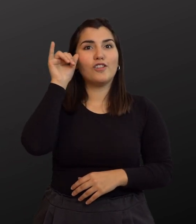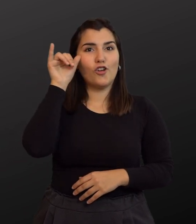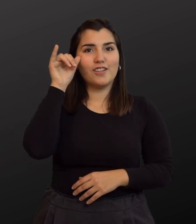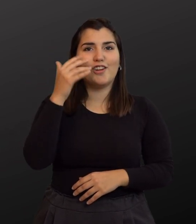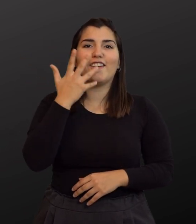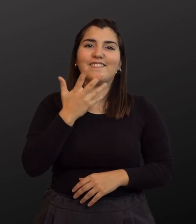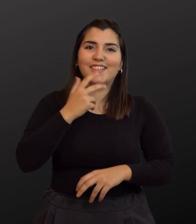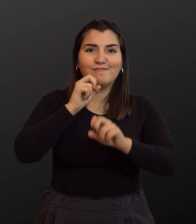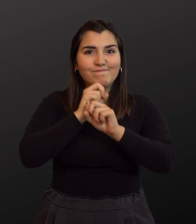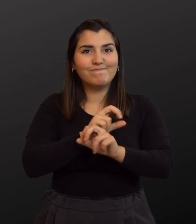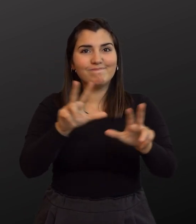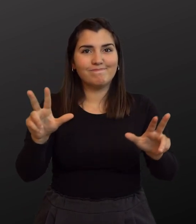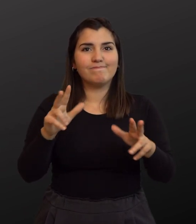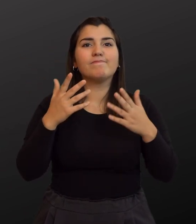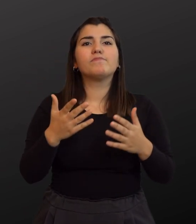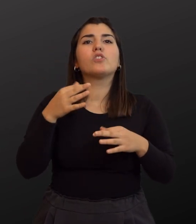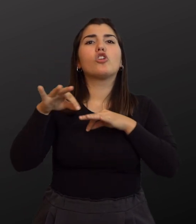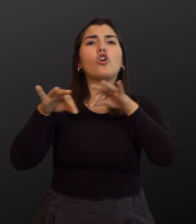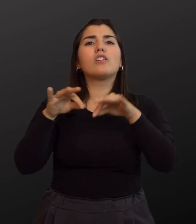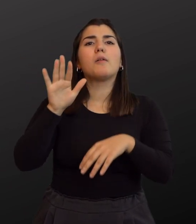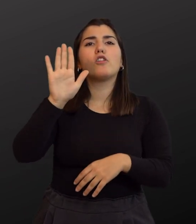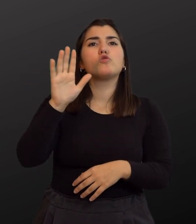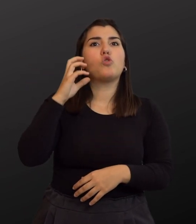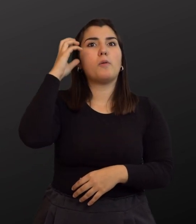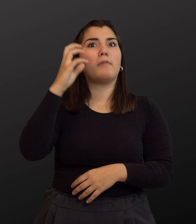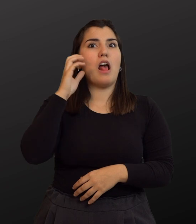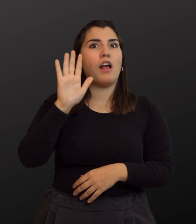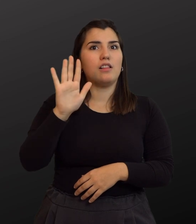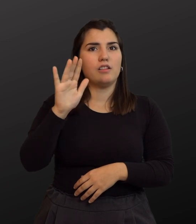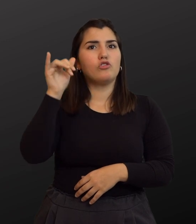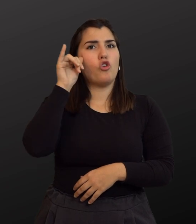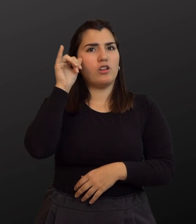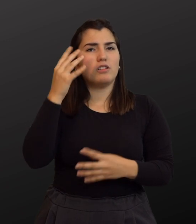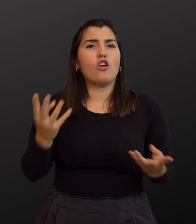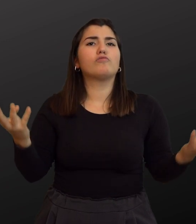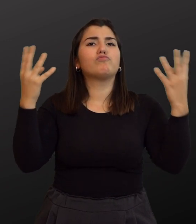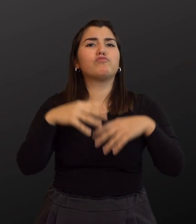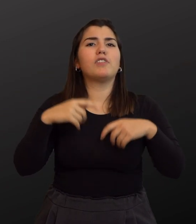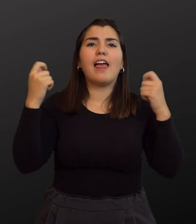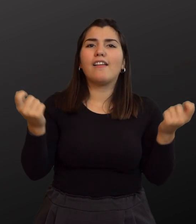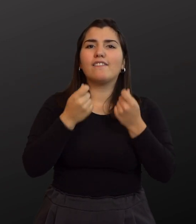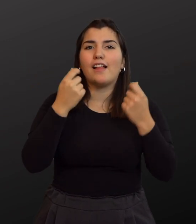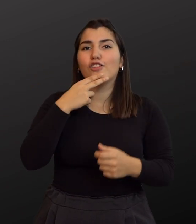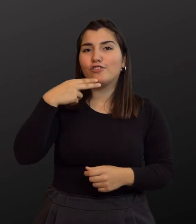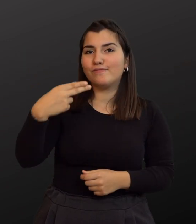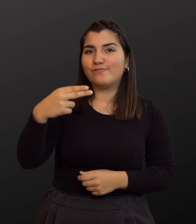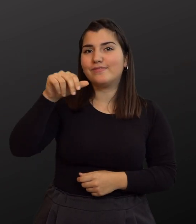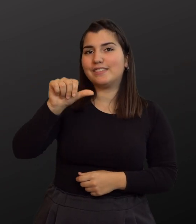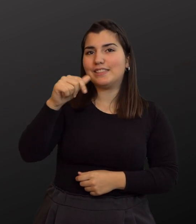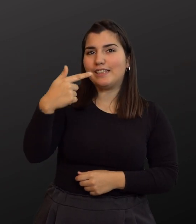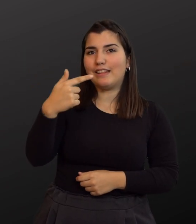il Comune di Torino ha desiderio di comunicare che il coordinamento Torino Pride organizza